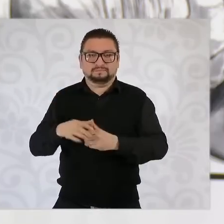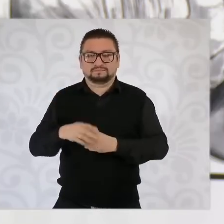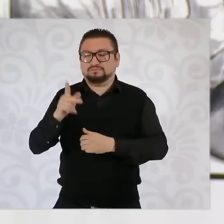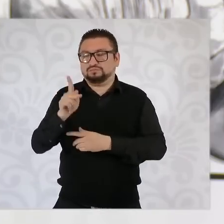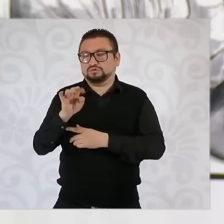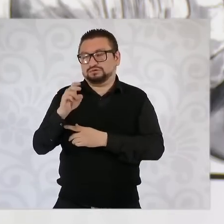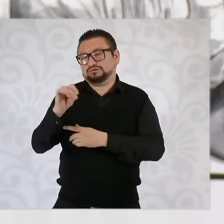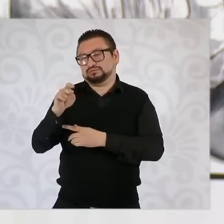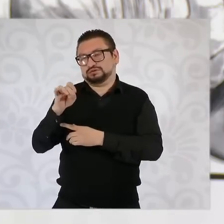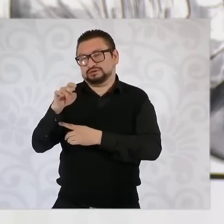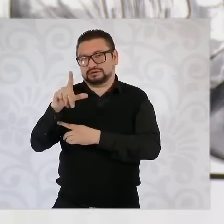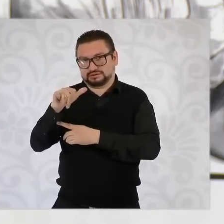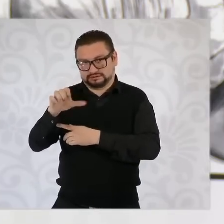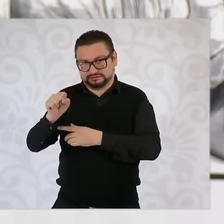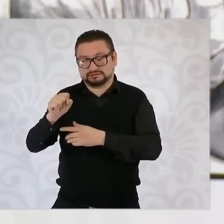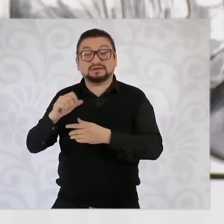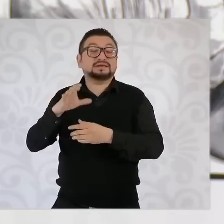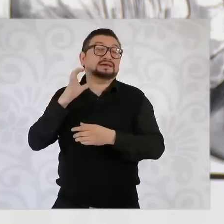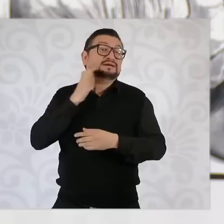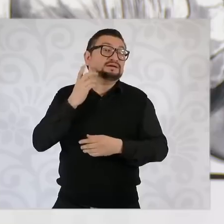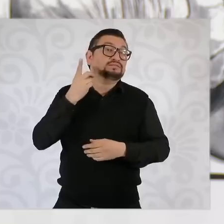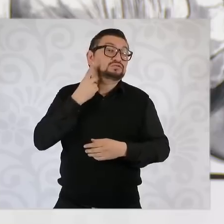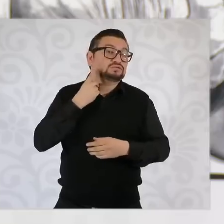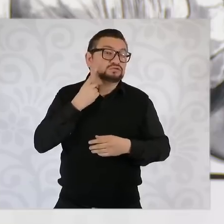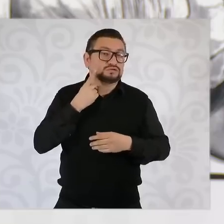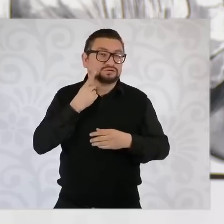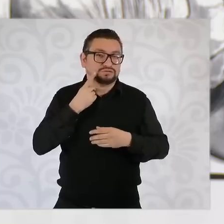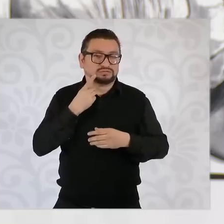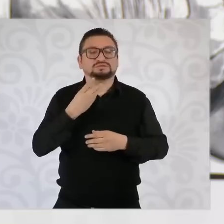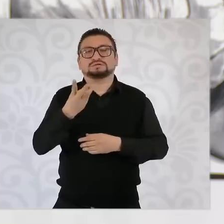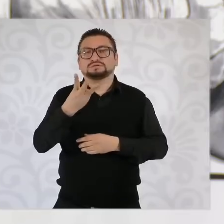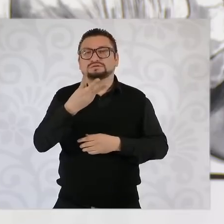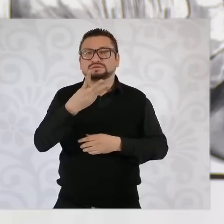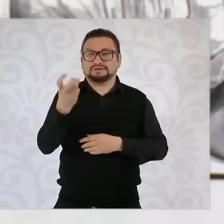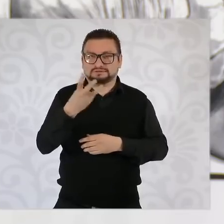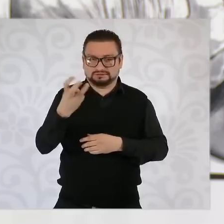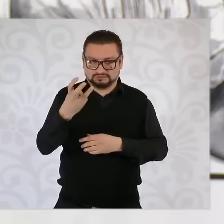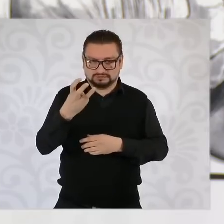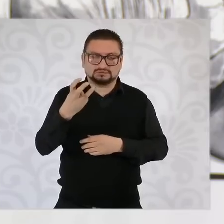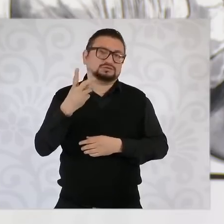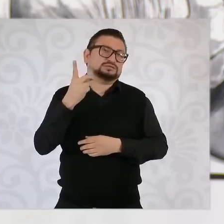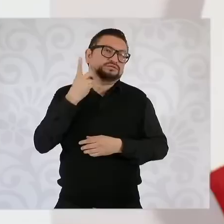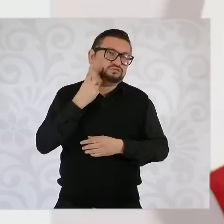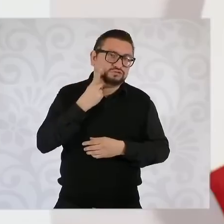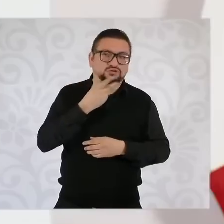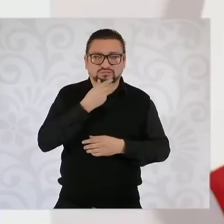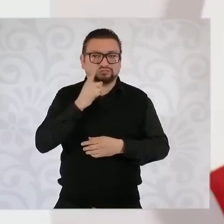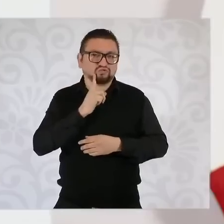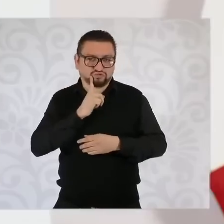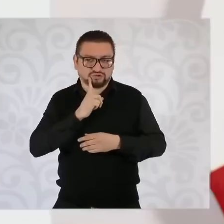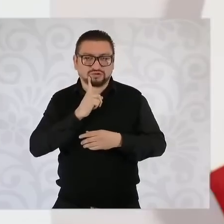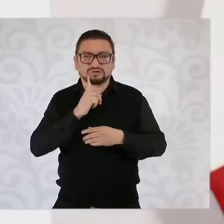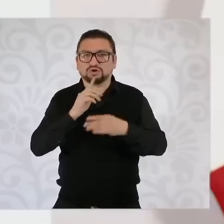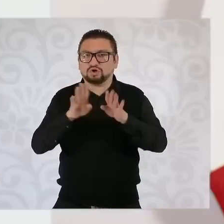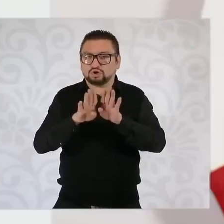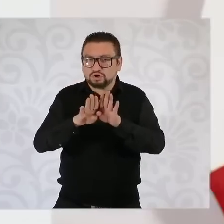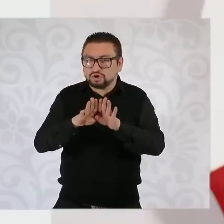caso de la cámara de diputados Son 300 diputados y diputadas elegidos directamente por el pueblo